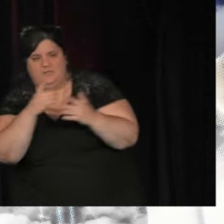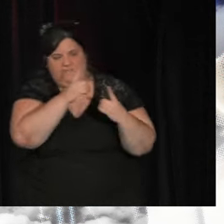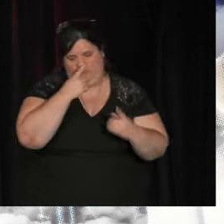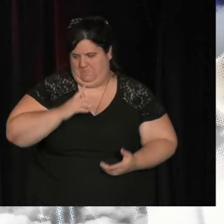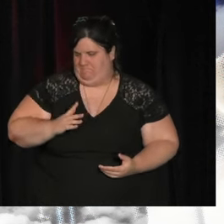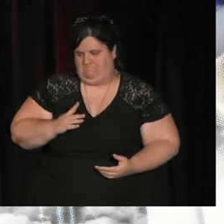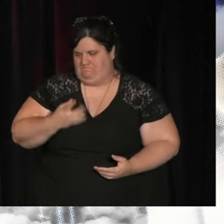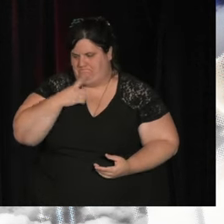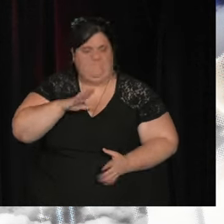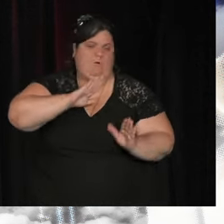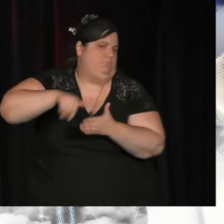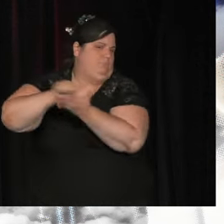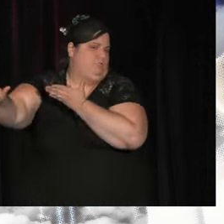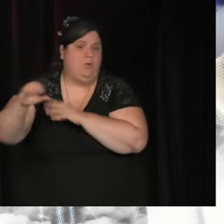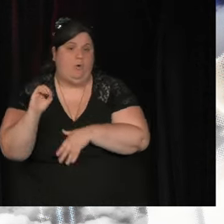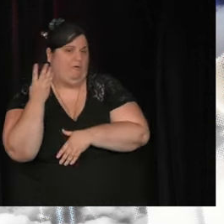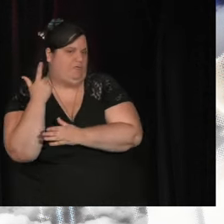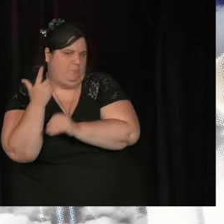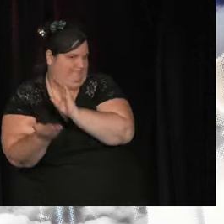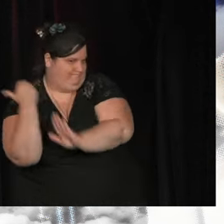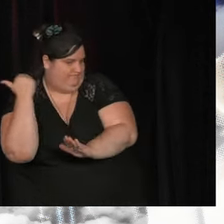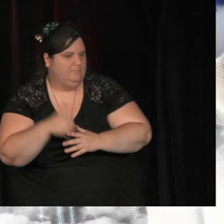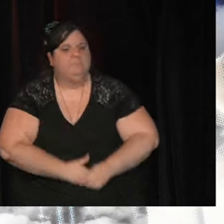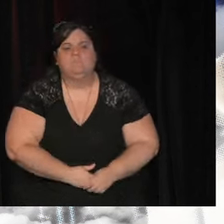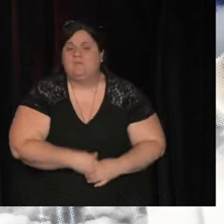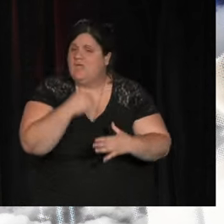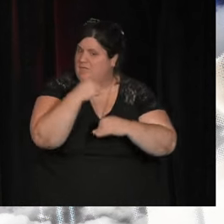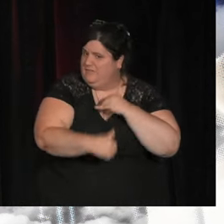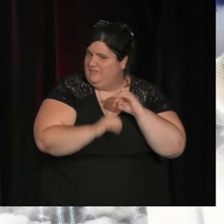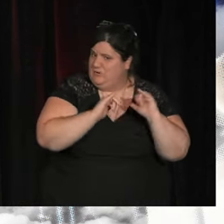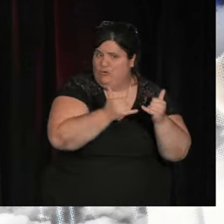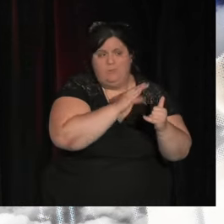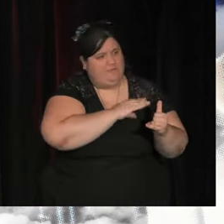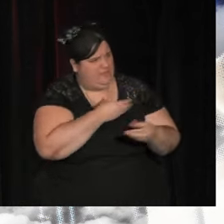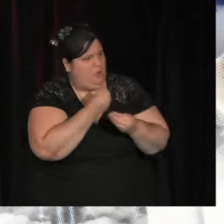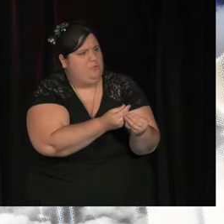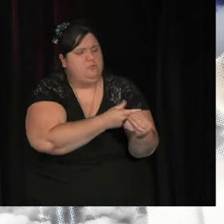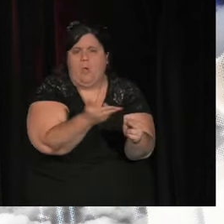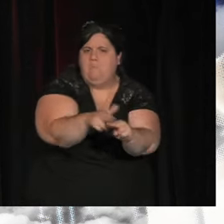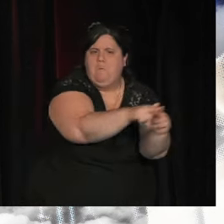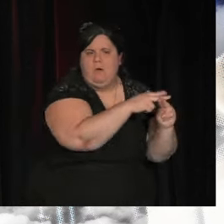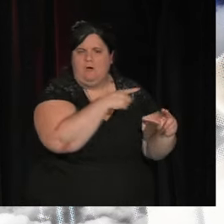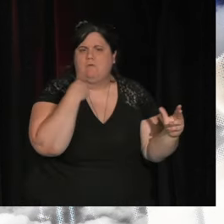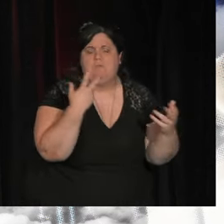Et surtout, ce qui est important à noter, c'est qu'il n'y a pas de mode death match, donc pas de match à mort par équipe, ce qu'on retrouve, je ne sais pas, il y avait dans les Call of de l'époque,